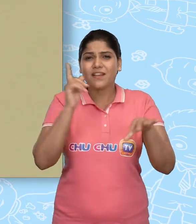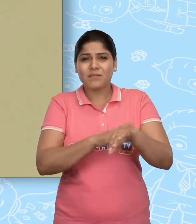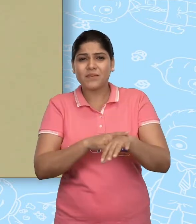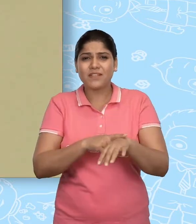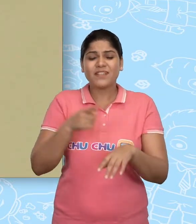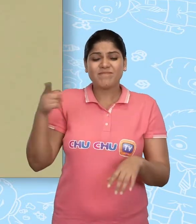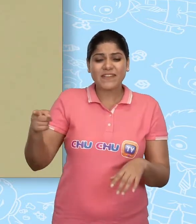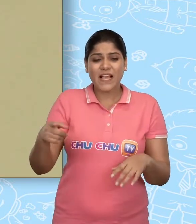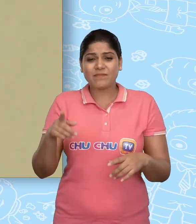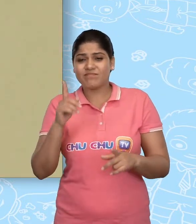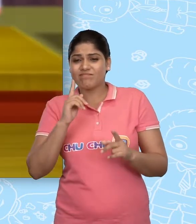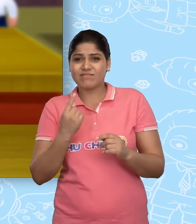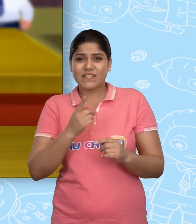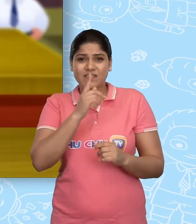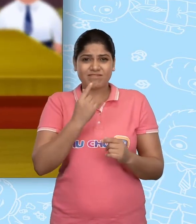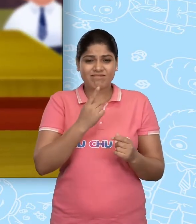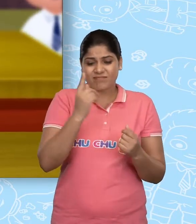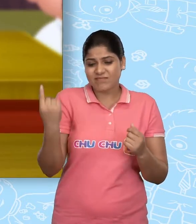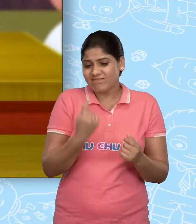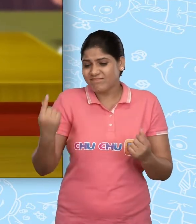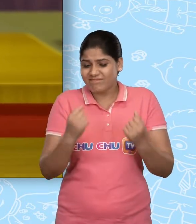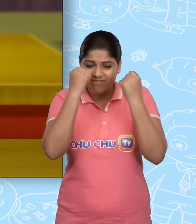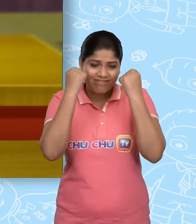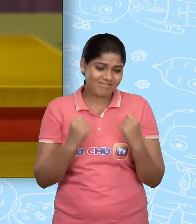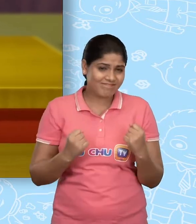रिसेस के समय मे ChaCha बस अकेला ही बैठा रहा।